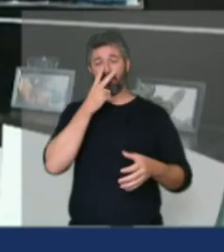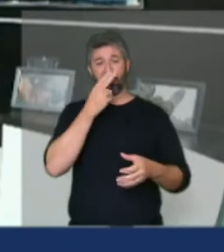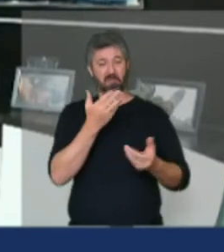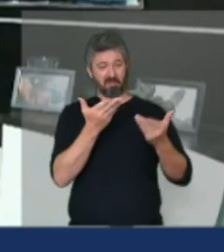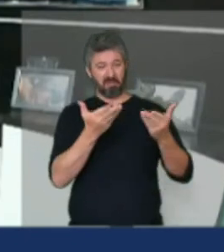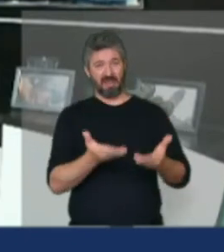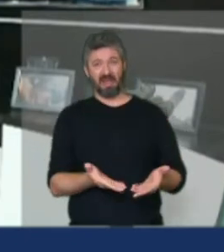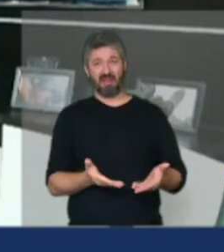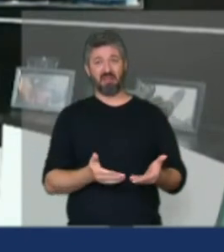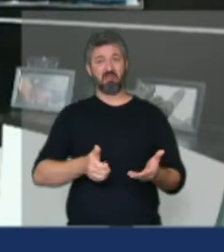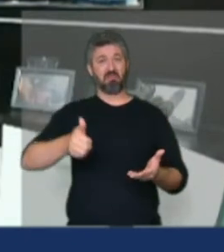SE FOSSE UM, COMO SE FOSSE UMA EMPRESA DEFICITÁRIA. ENQUANTO